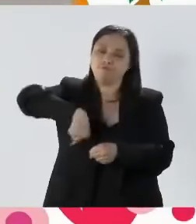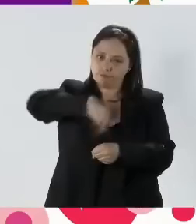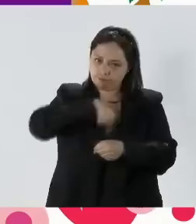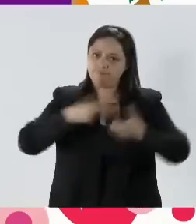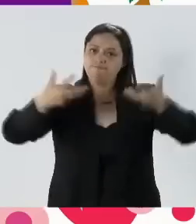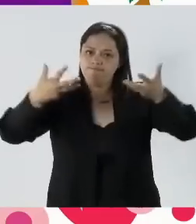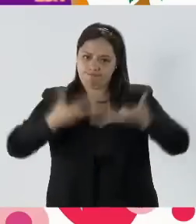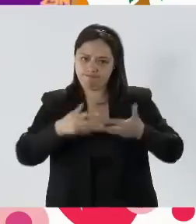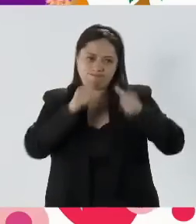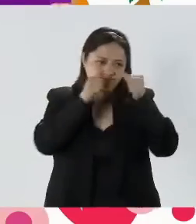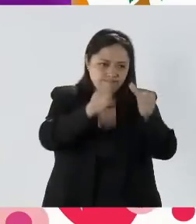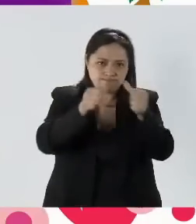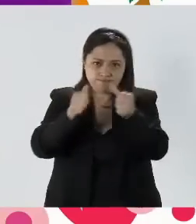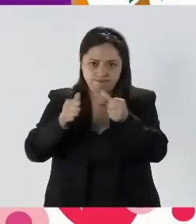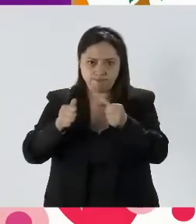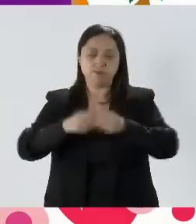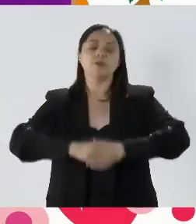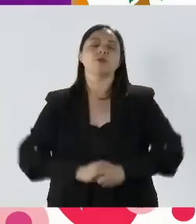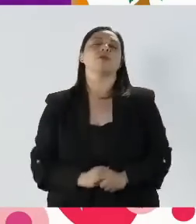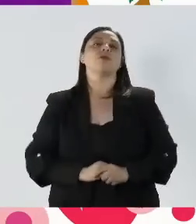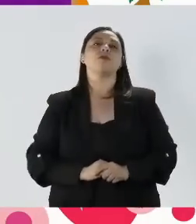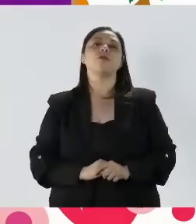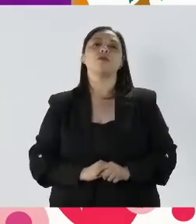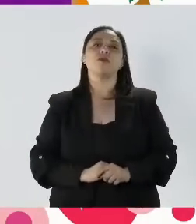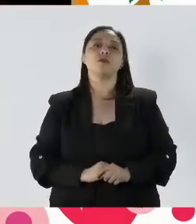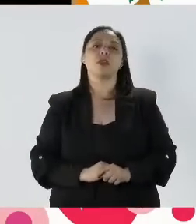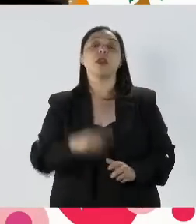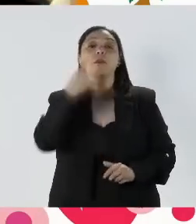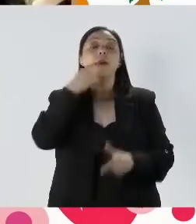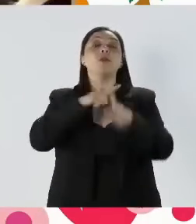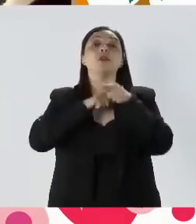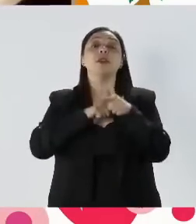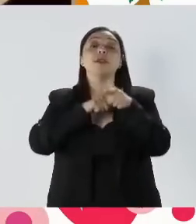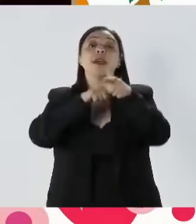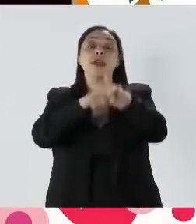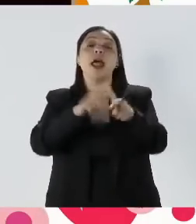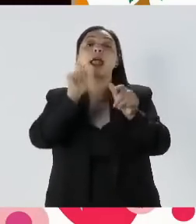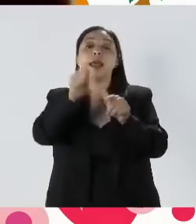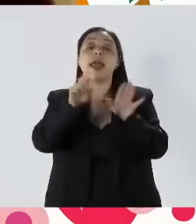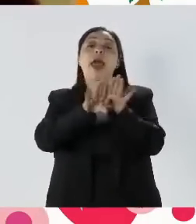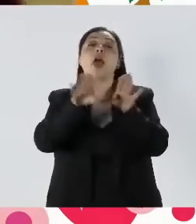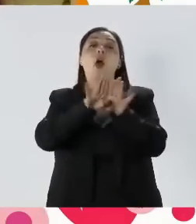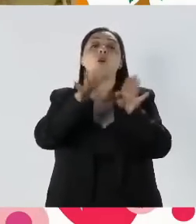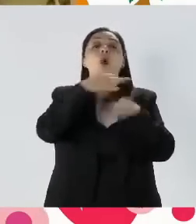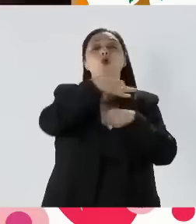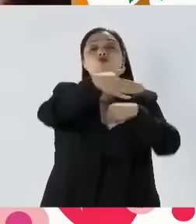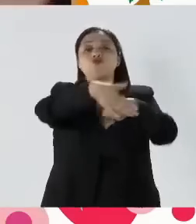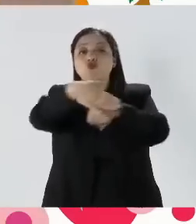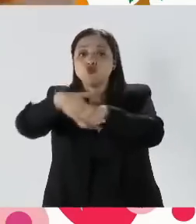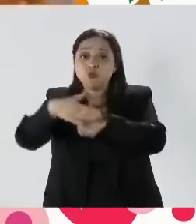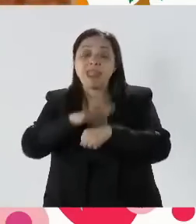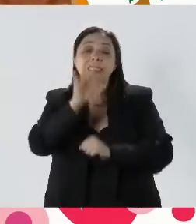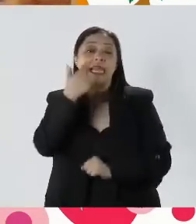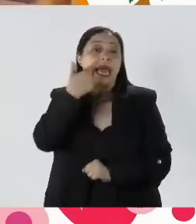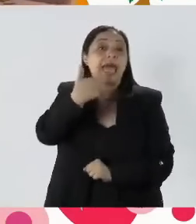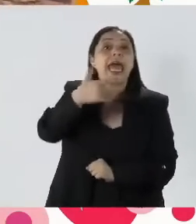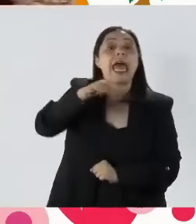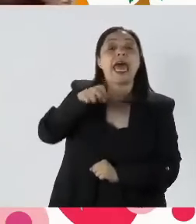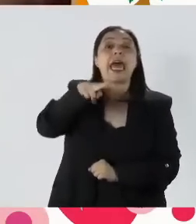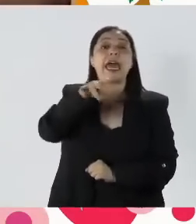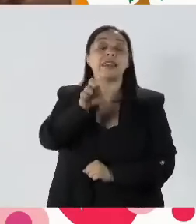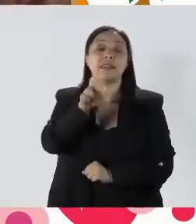ellas destacamos que mantendremos la alerta de género mientras sigamos teniendo feminicidios